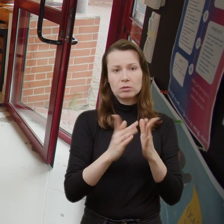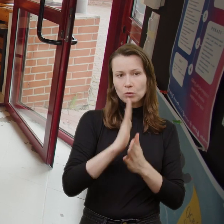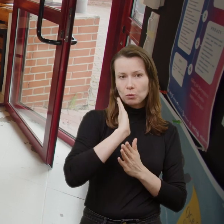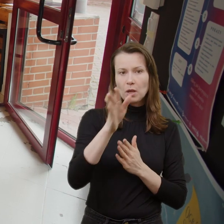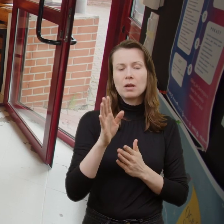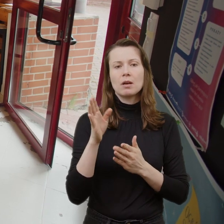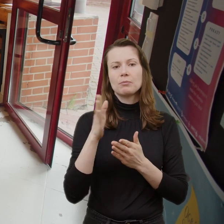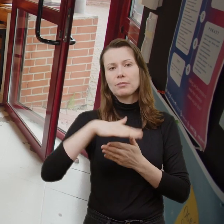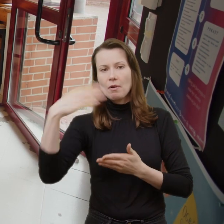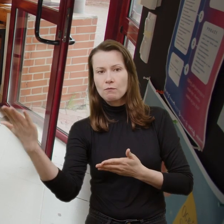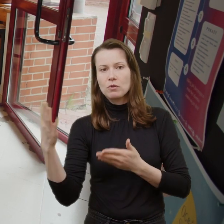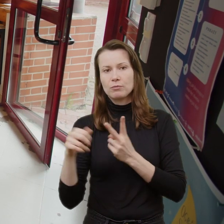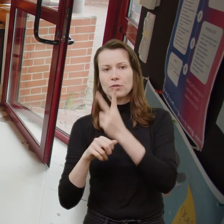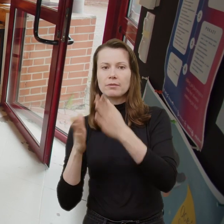i przejdźcie przez kolejne szklane drzwi.